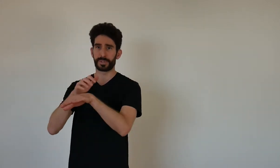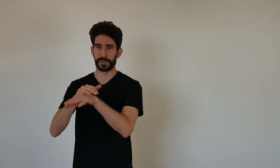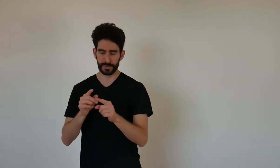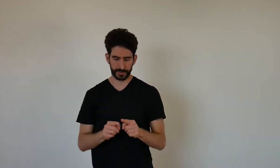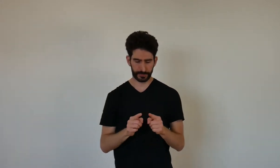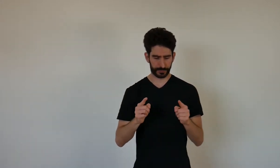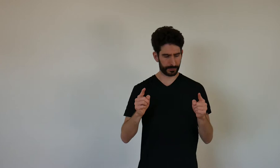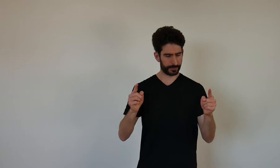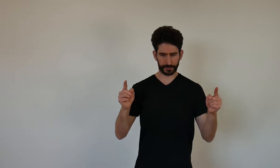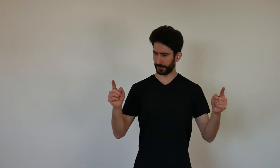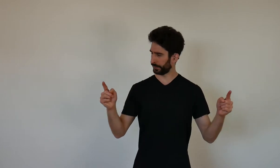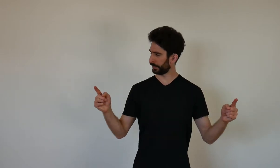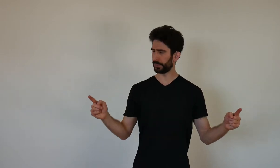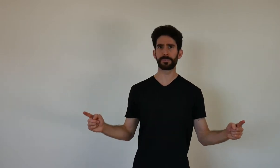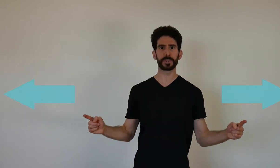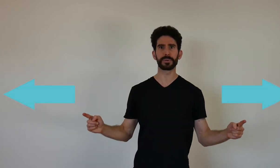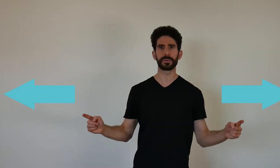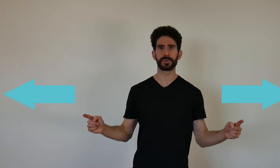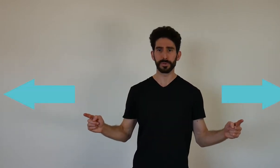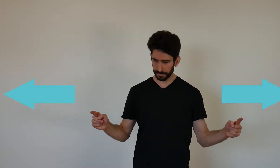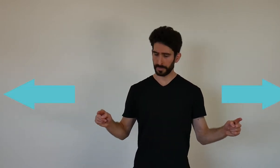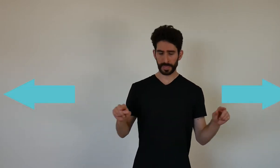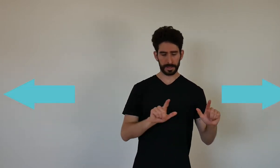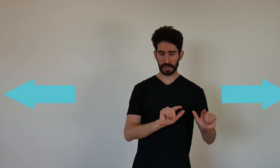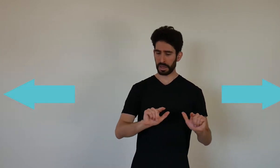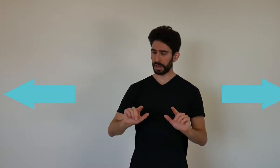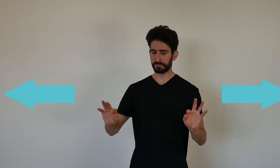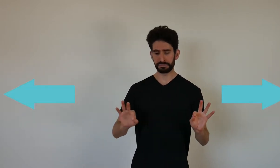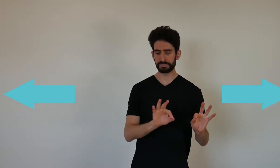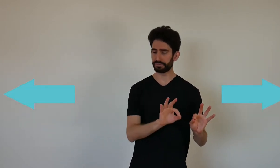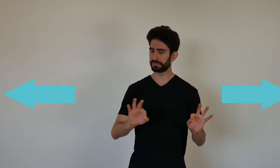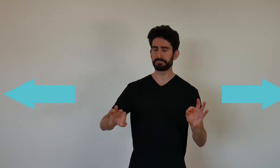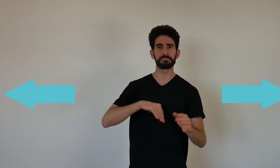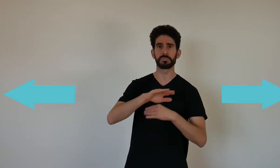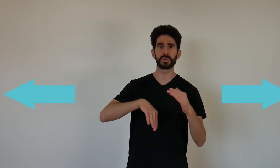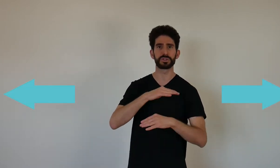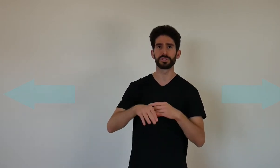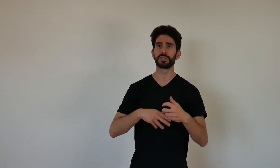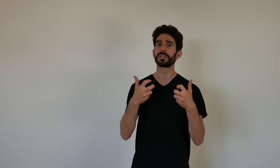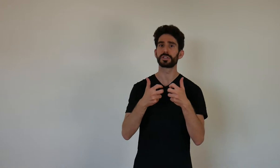Entre les deux se trouve un continuum avec des mélanges.